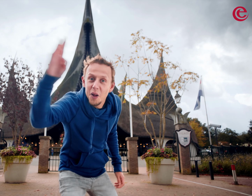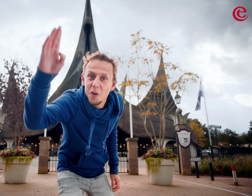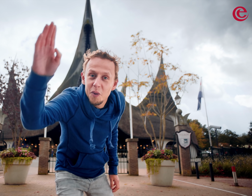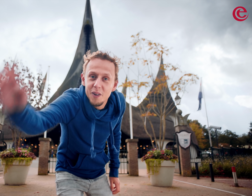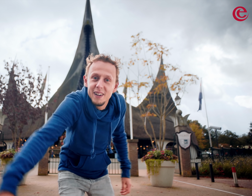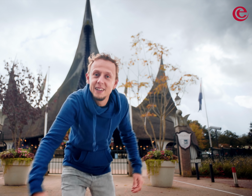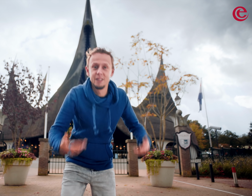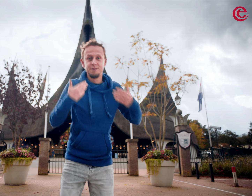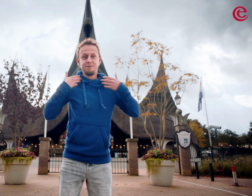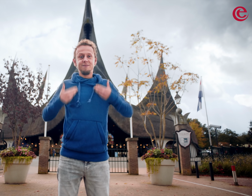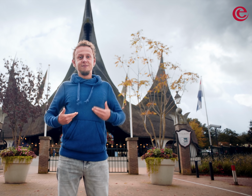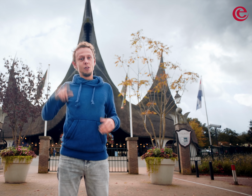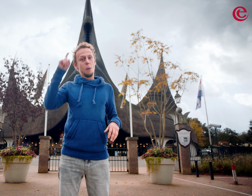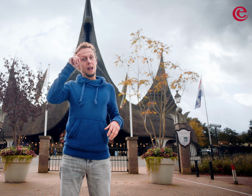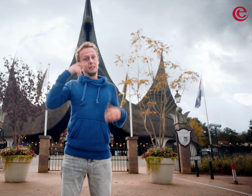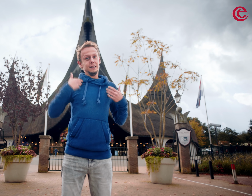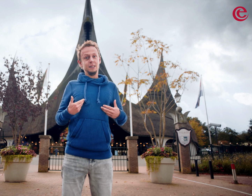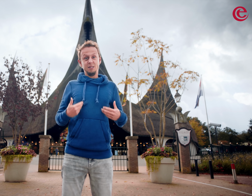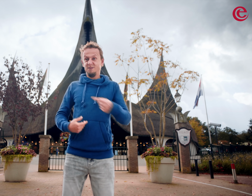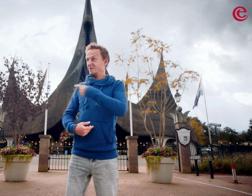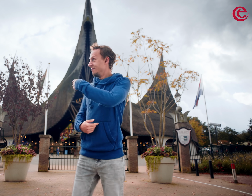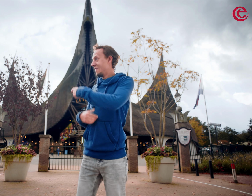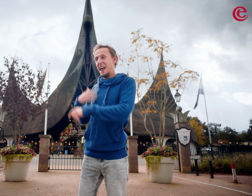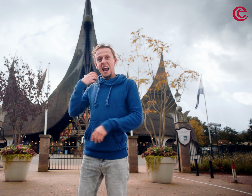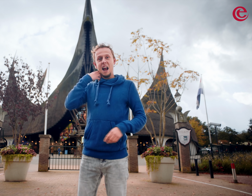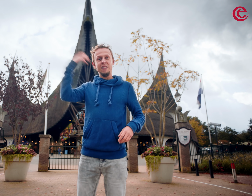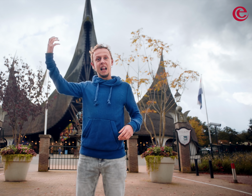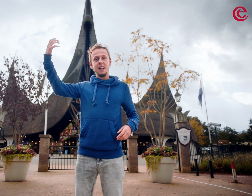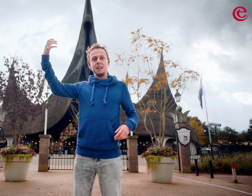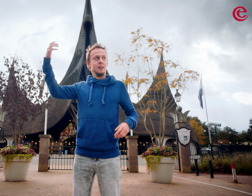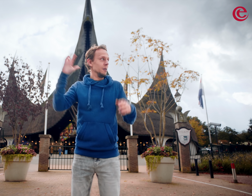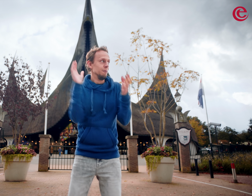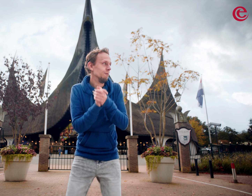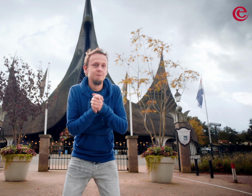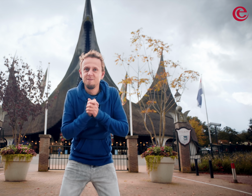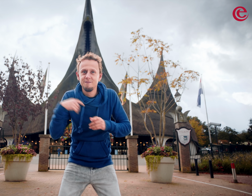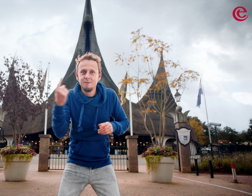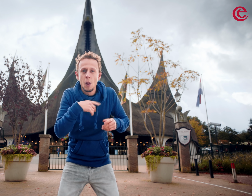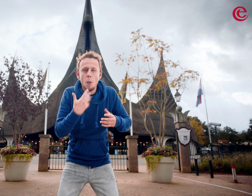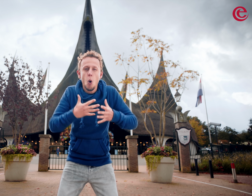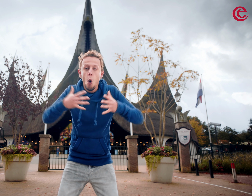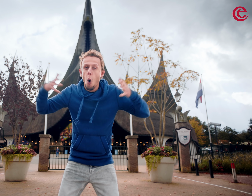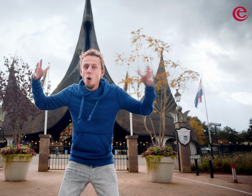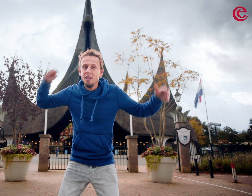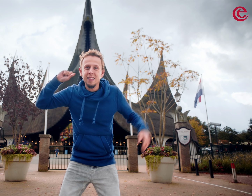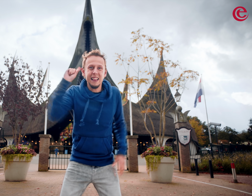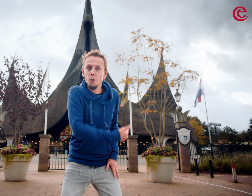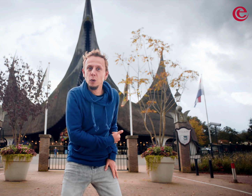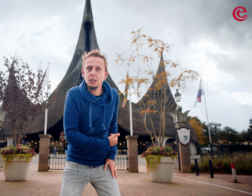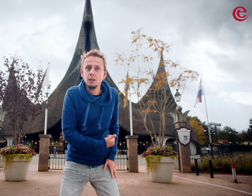Hallo, ik ben Tobias. Vandaag ben ik in de Efteling, omdat ik groot nieuws heb.